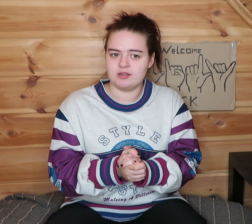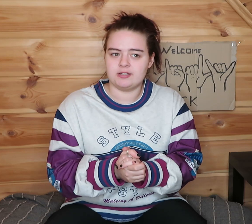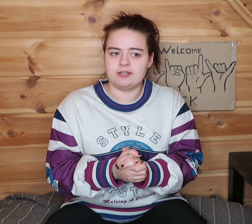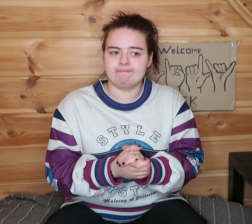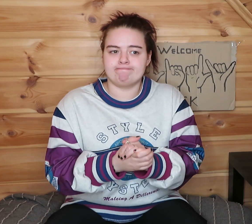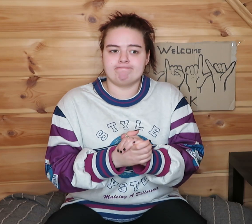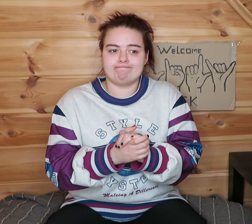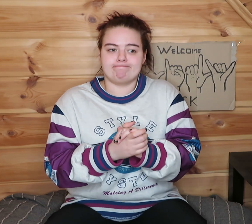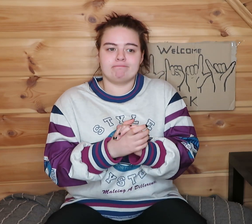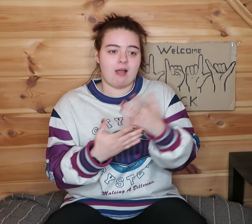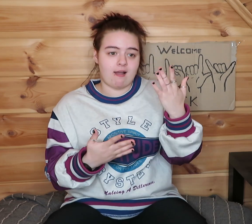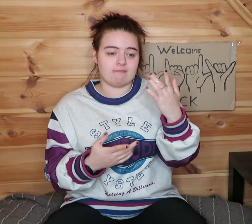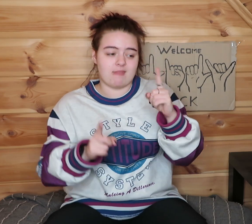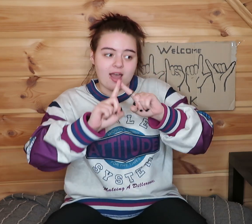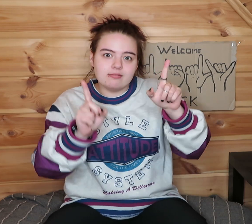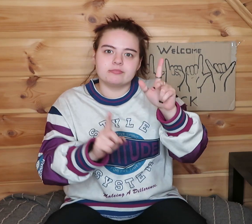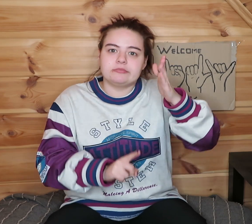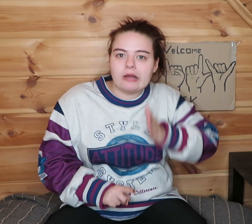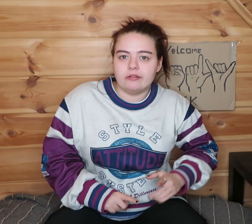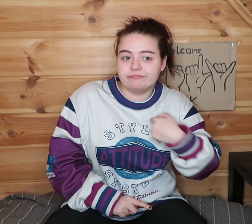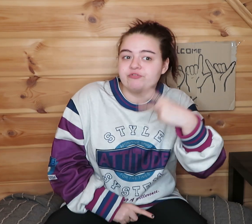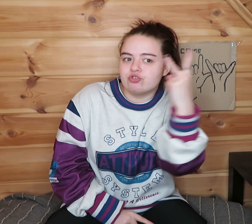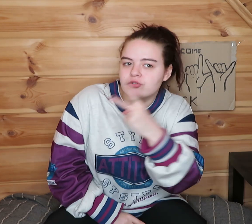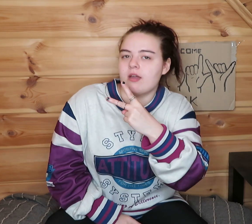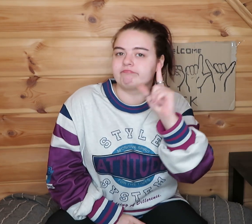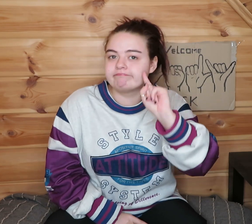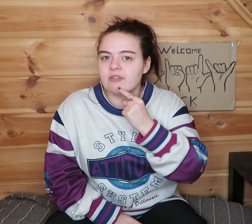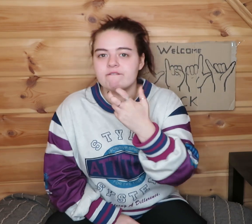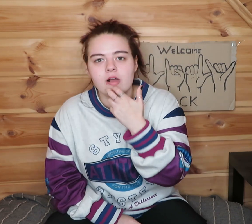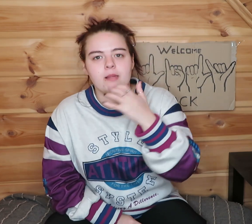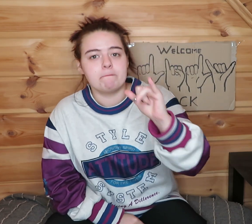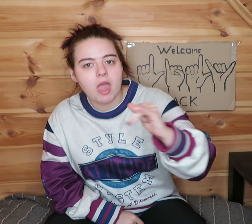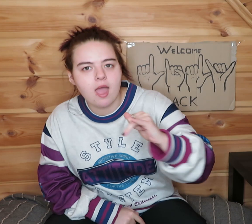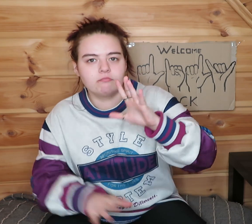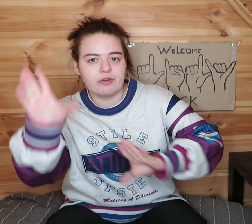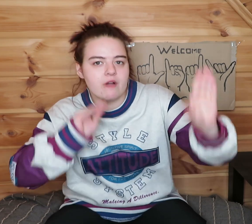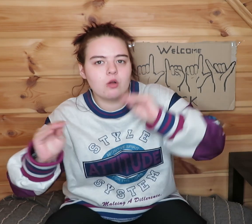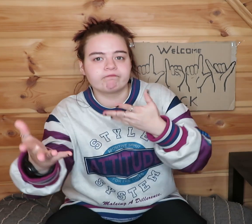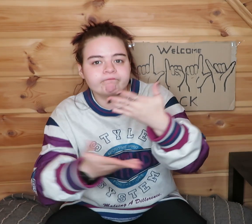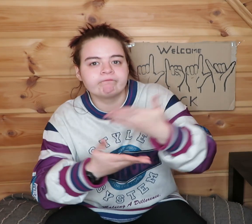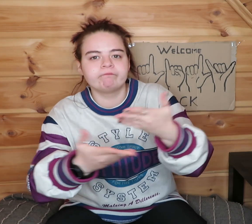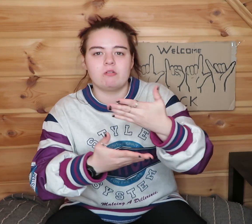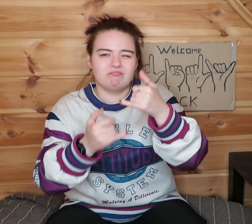Anderer Seits verstehe ich natürlich, dass Gehörlose Peers treffen wollen uns sich austauschen wollen.